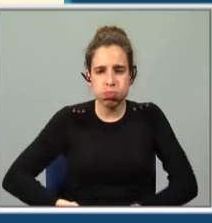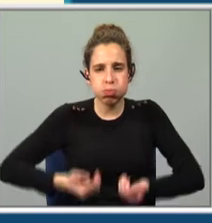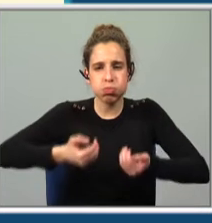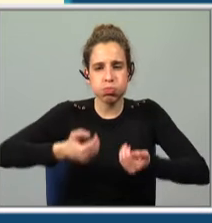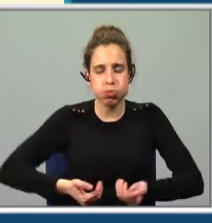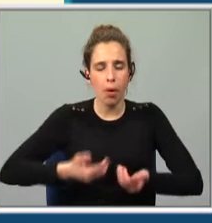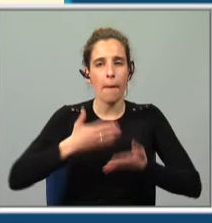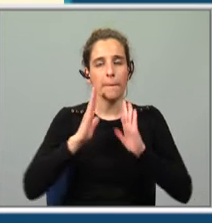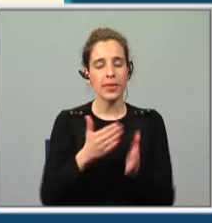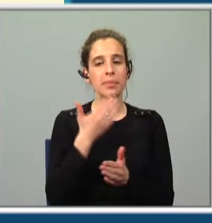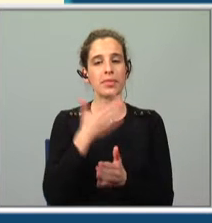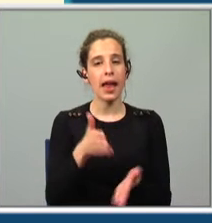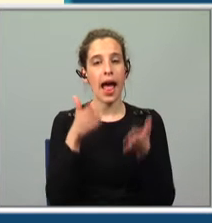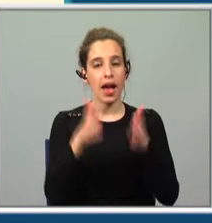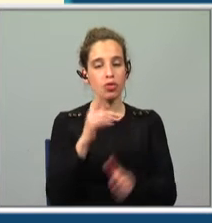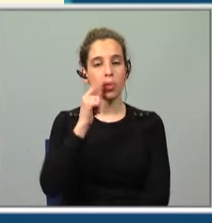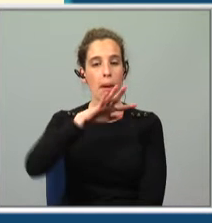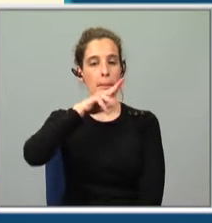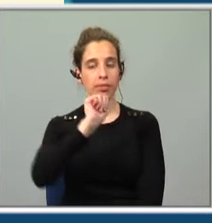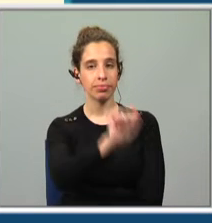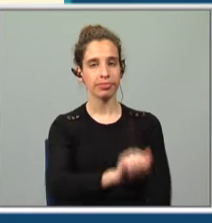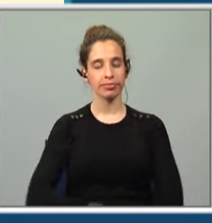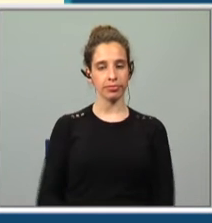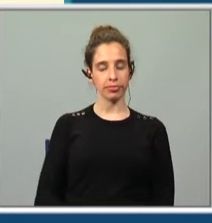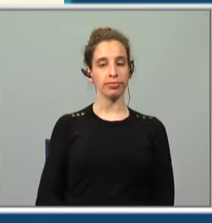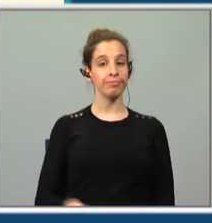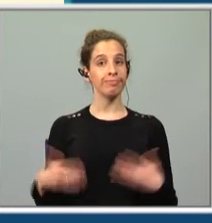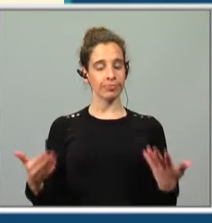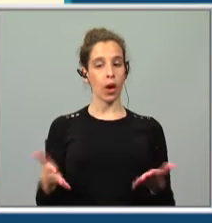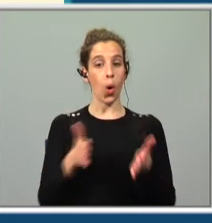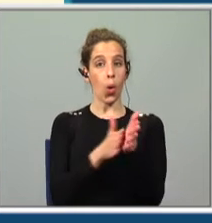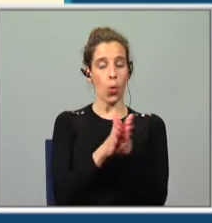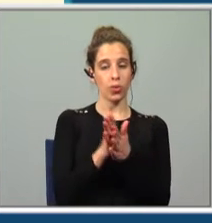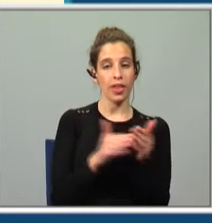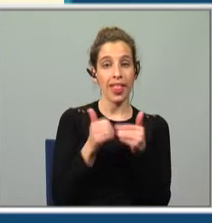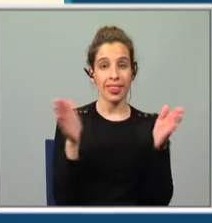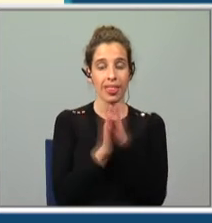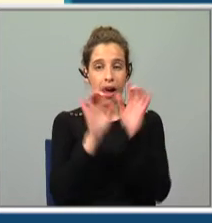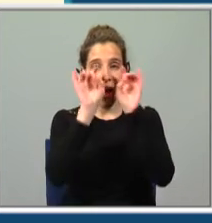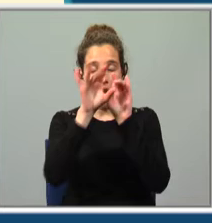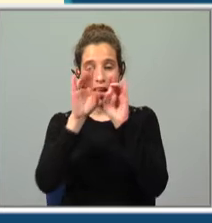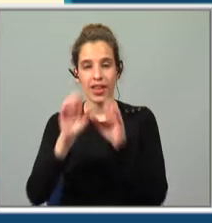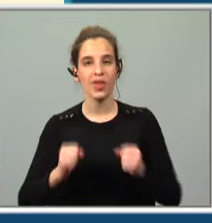pedir ajuda aos seus pais ou seja utilizamos todas as pistas e conseguimos 向你的父母尋求幫助我們使用了所有的線索並設法